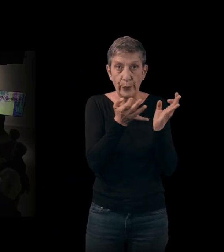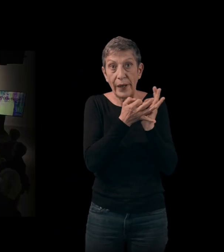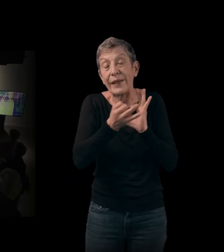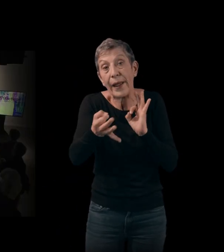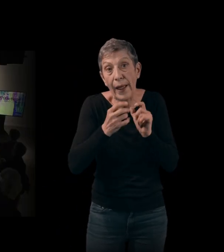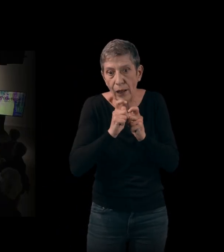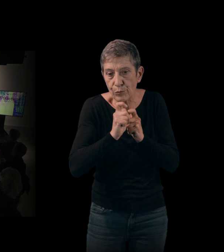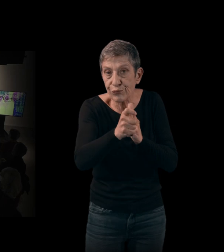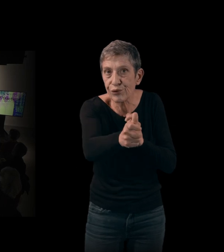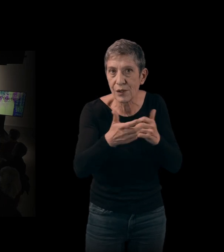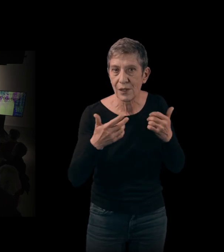Et voilà, c'est tout qui m'a…